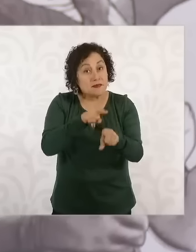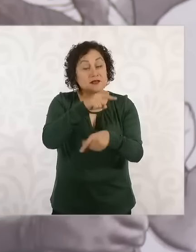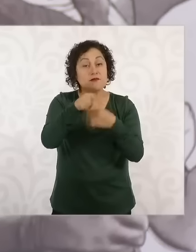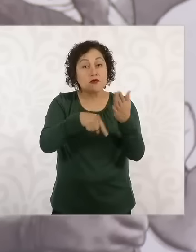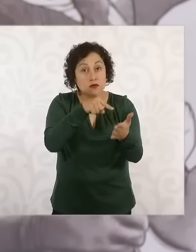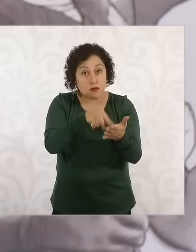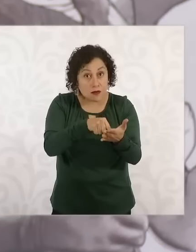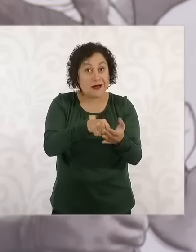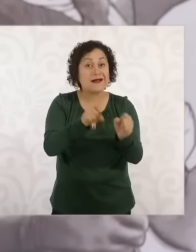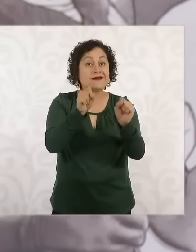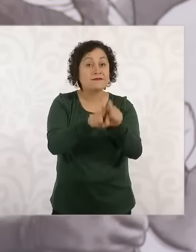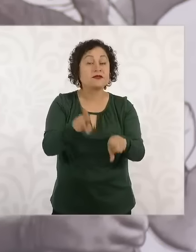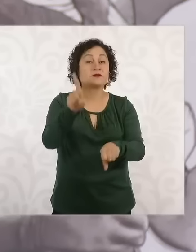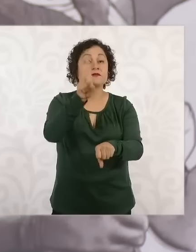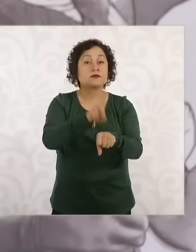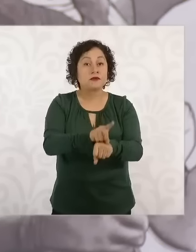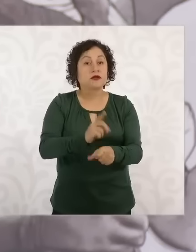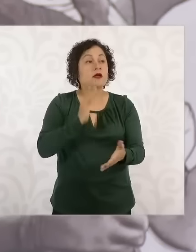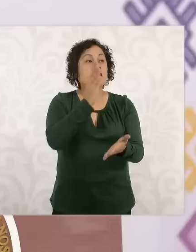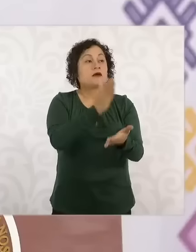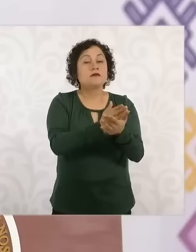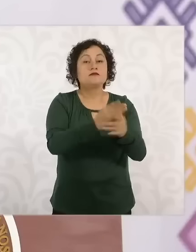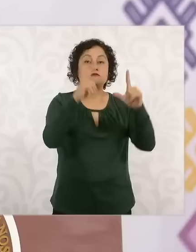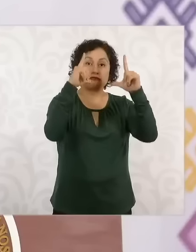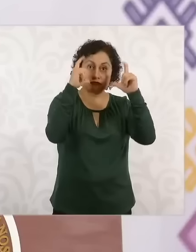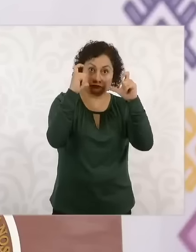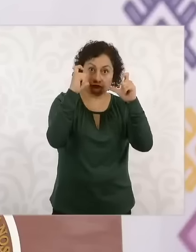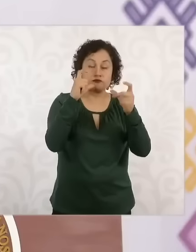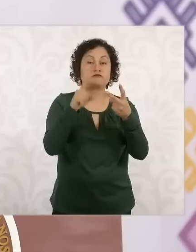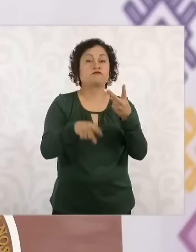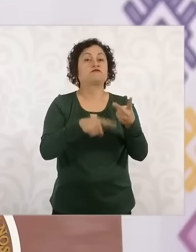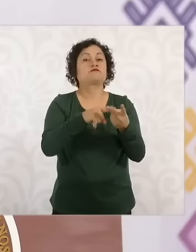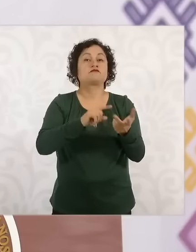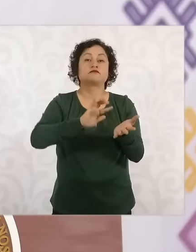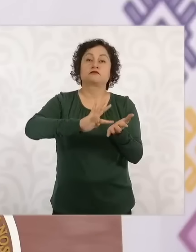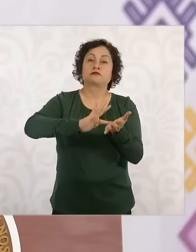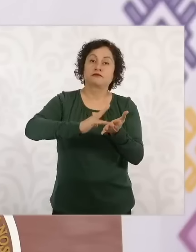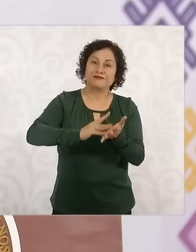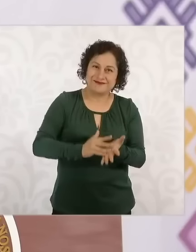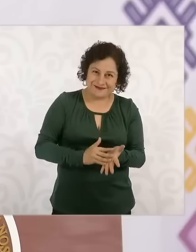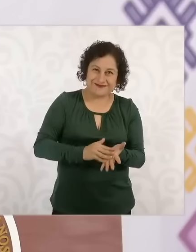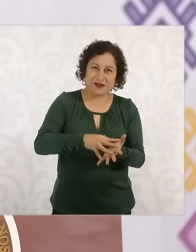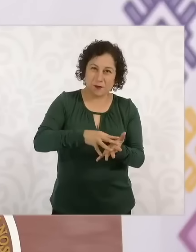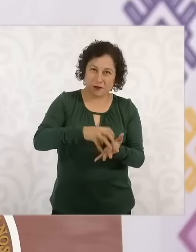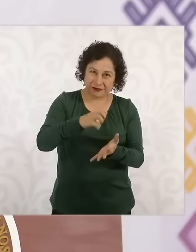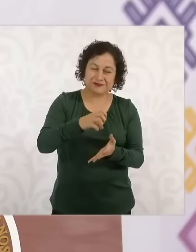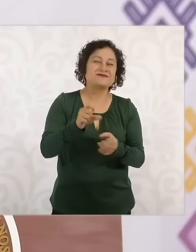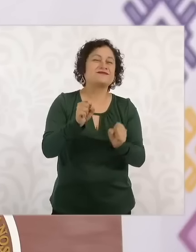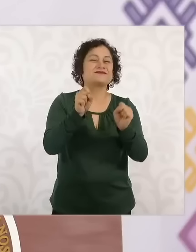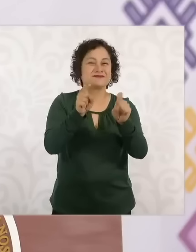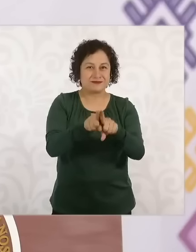para el efecto del registro y ahí concluye esta parte en el módulo. Posterior se les hará